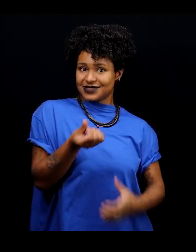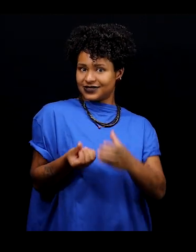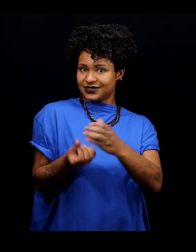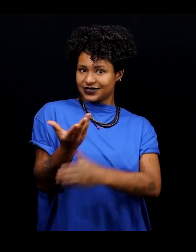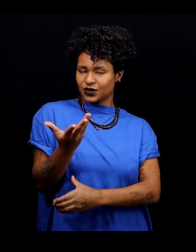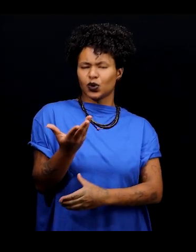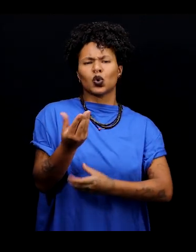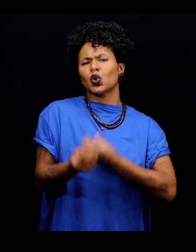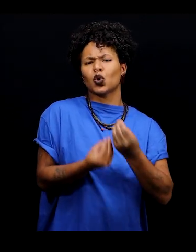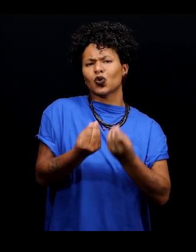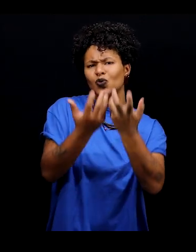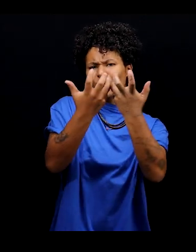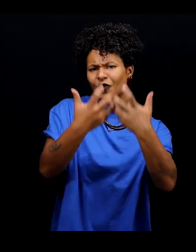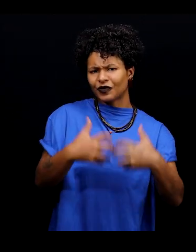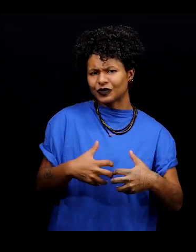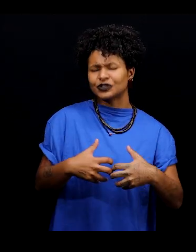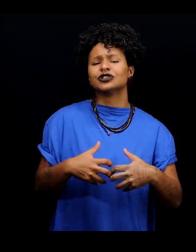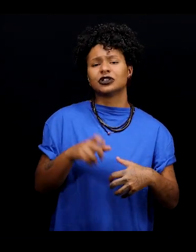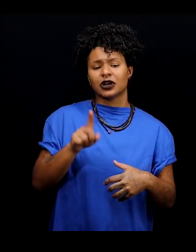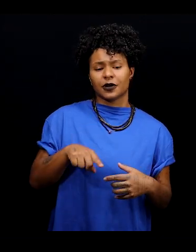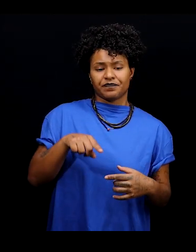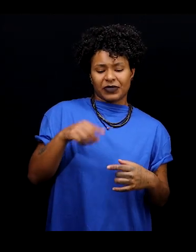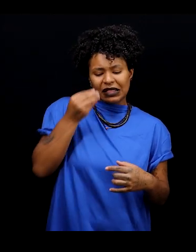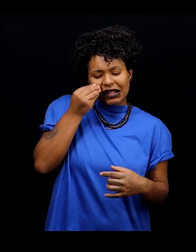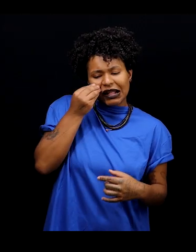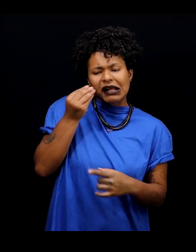E, como funcionou, pedi para o Paulo localizar um maquetista